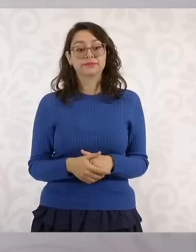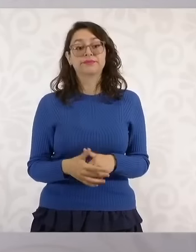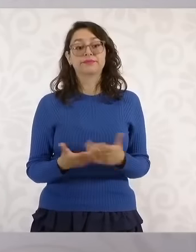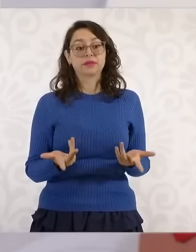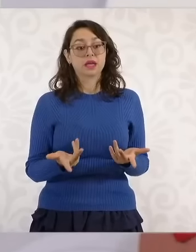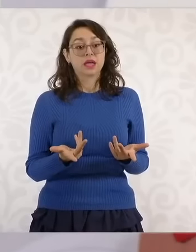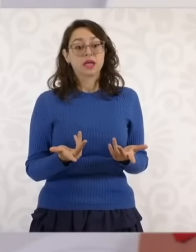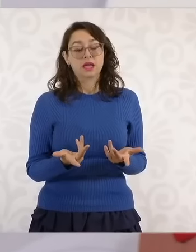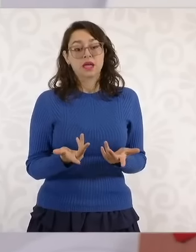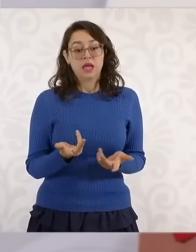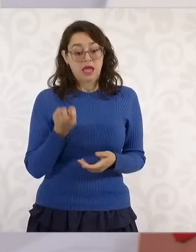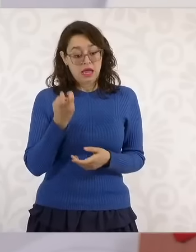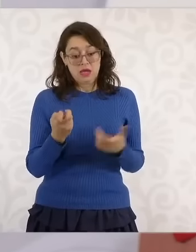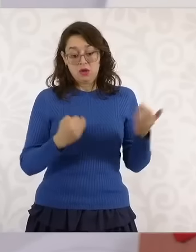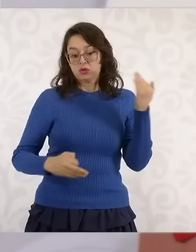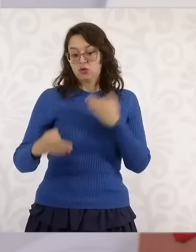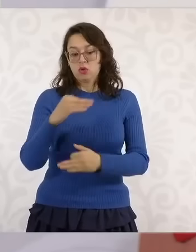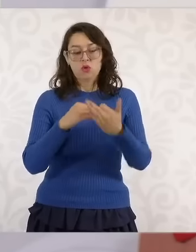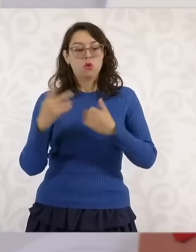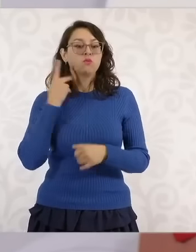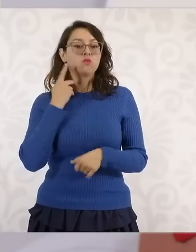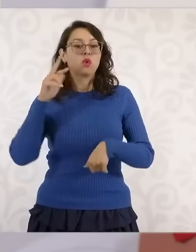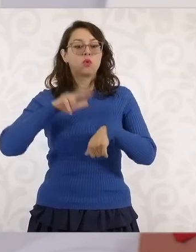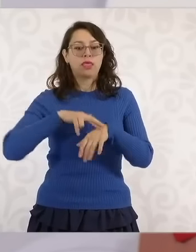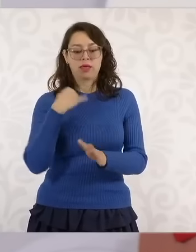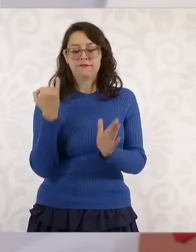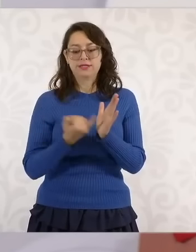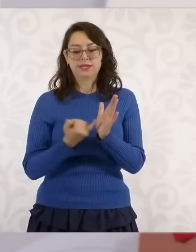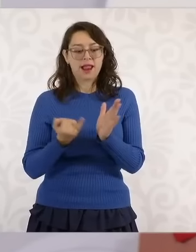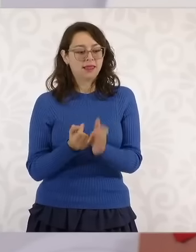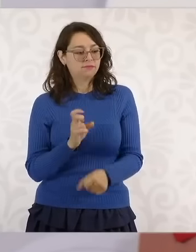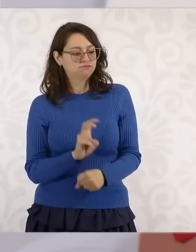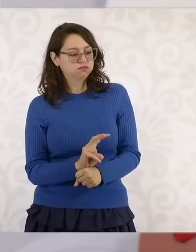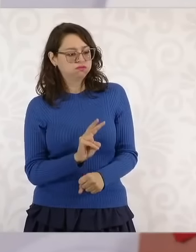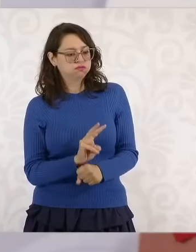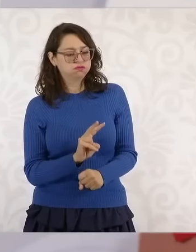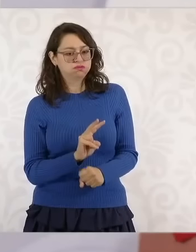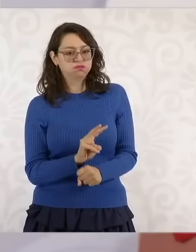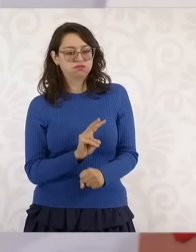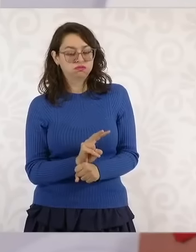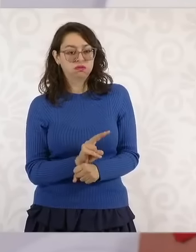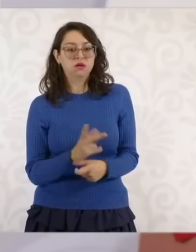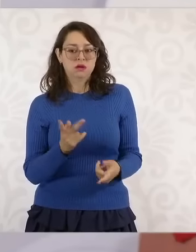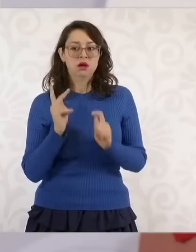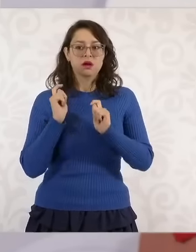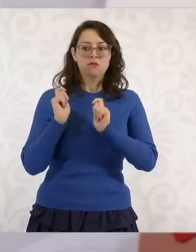eh supervisando la Procuraduría Fiscal porque es su responsabilidad y de igual